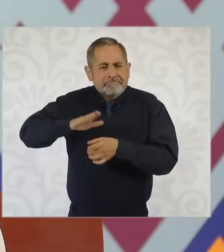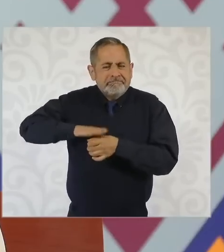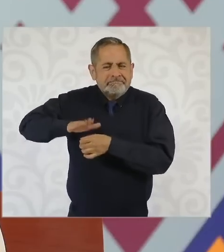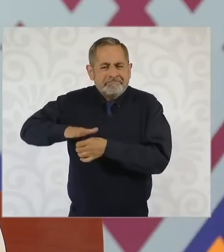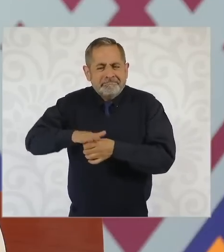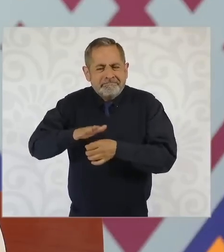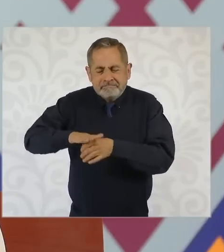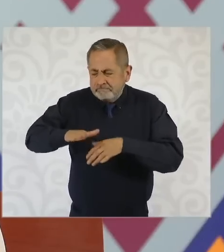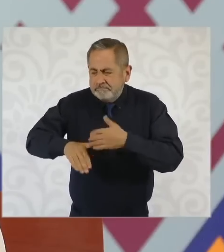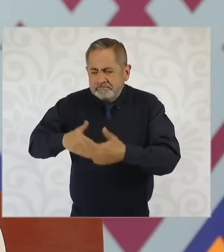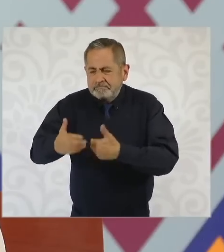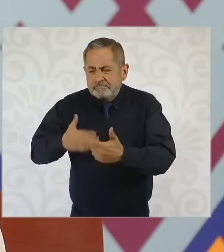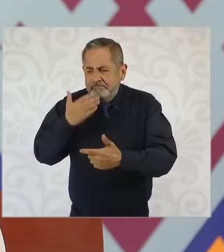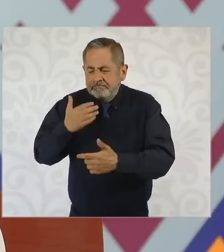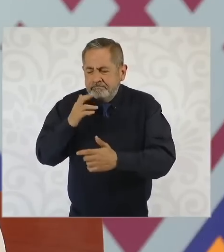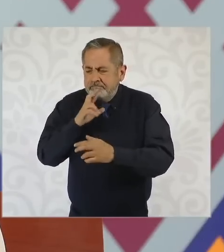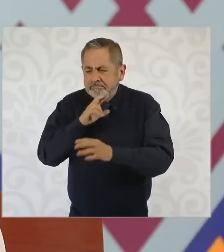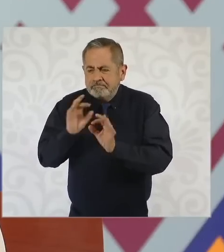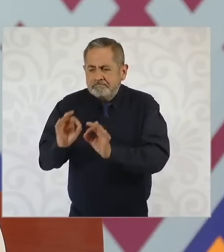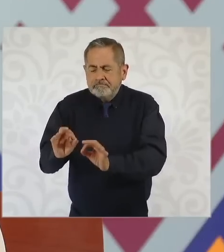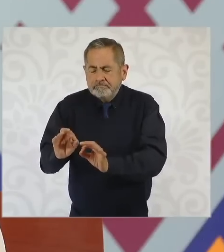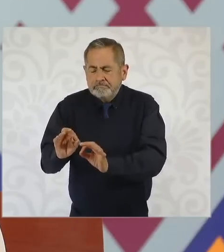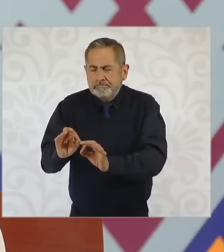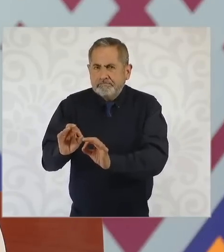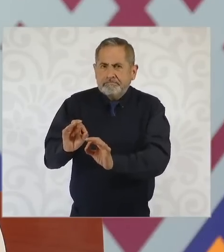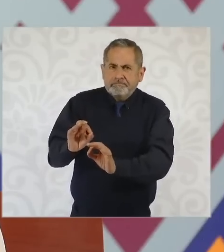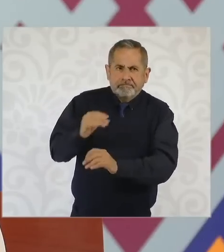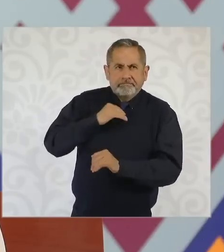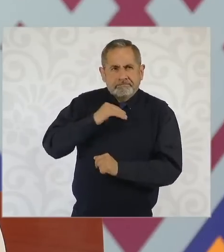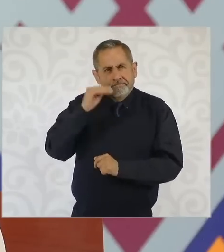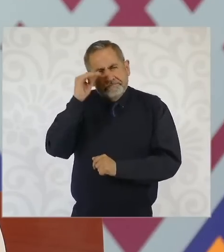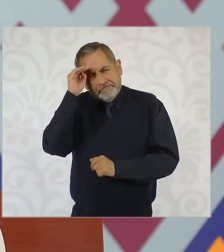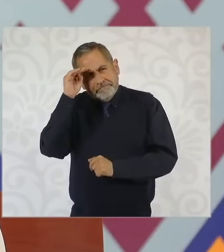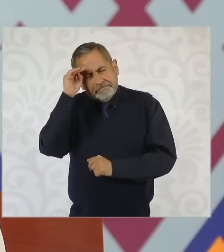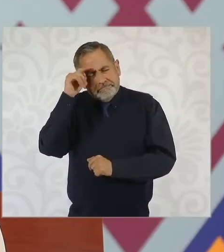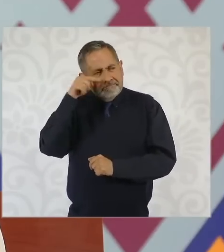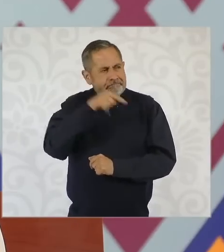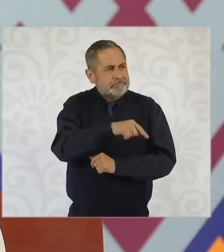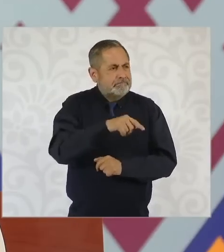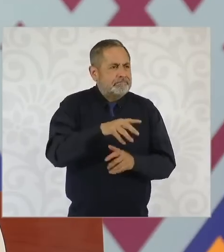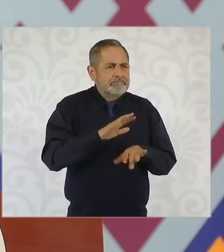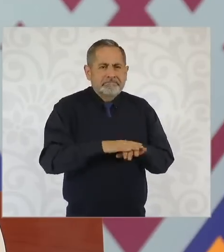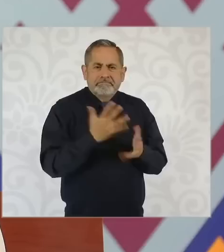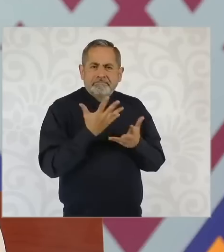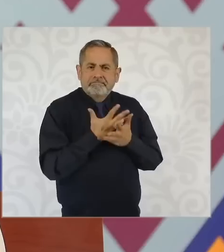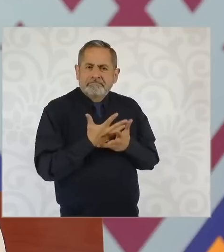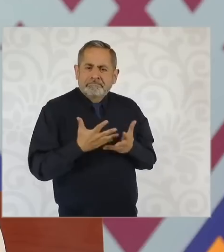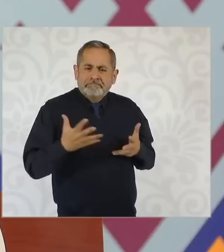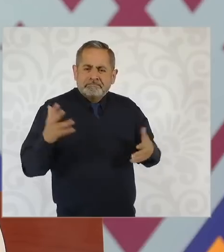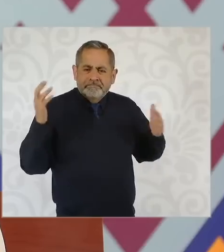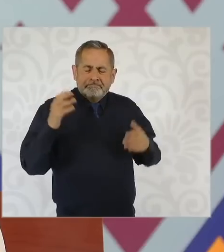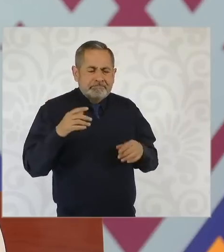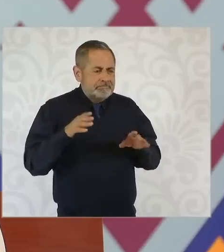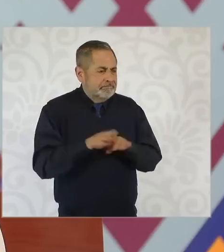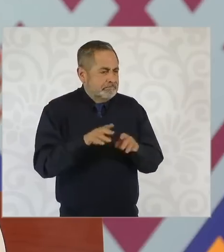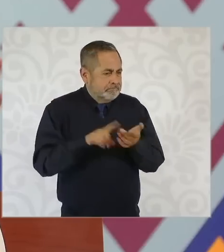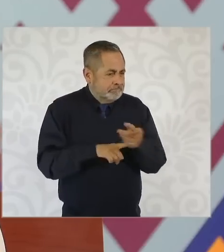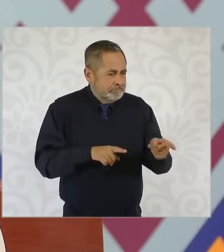rutinaria acá lo que visualizamos es que podemos hacer trabajos por administración hace muchos años